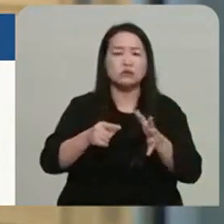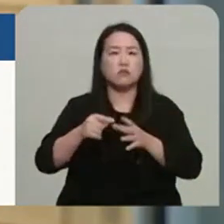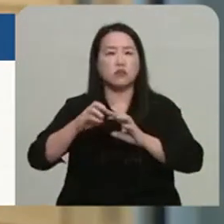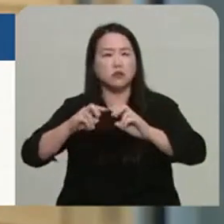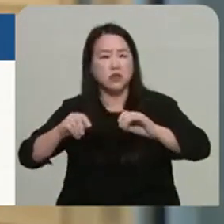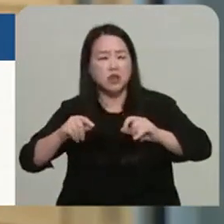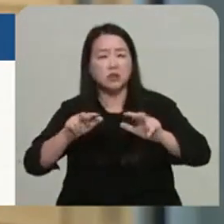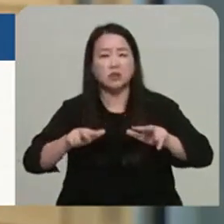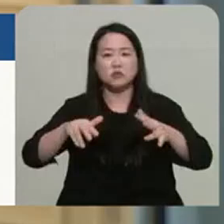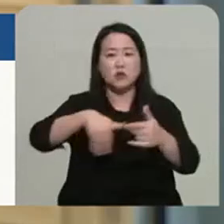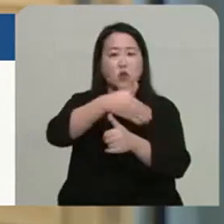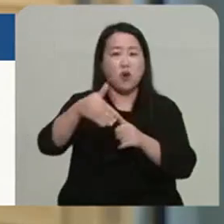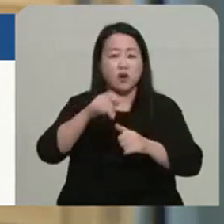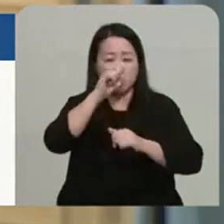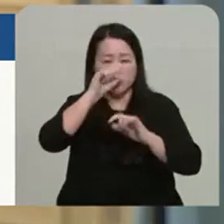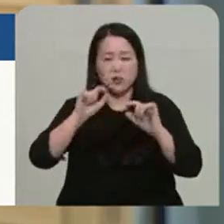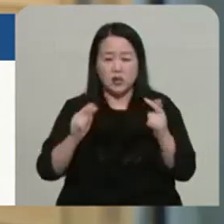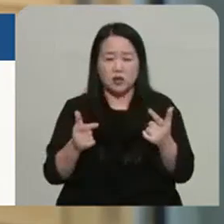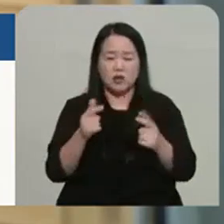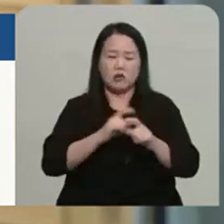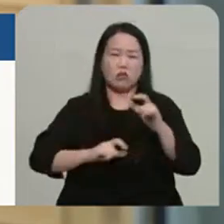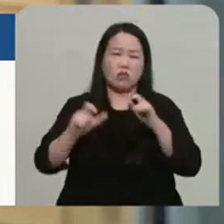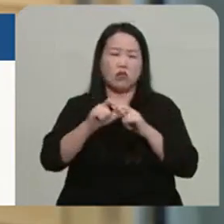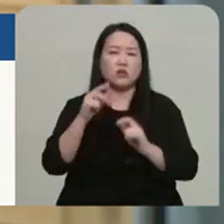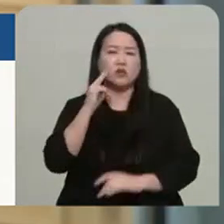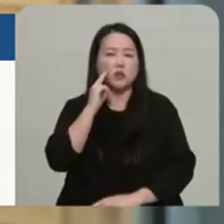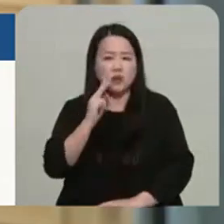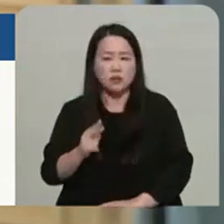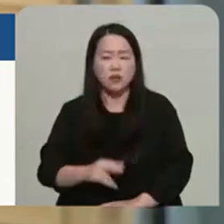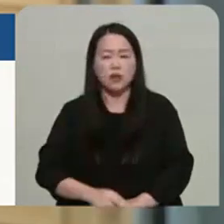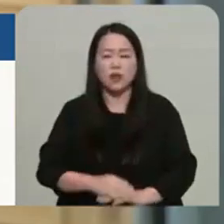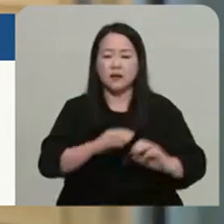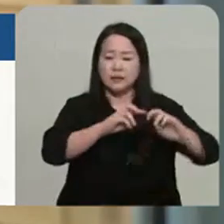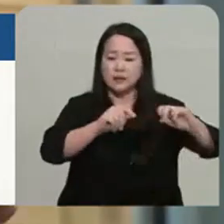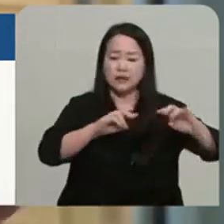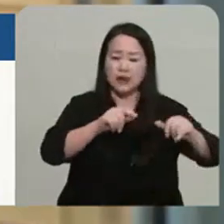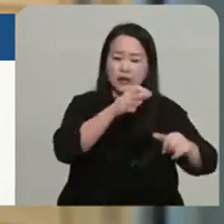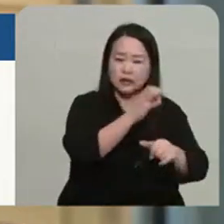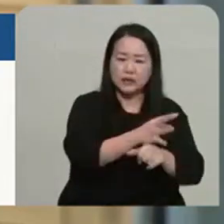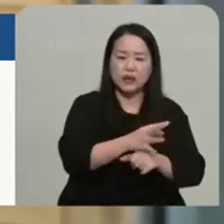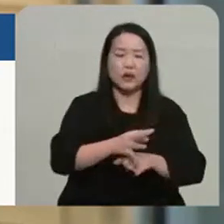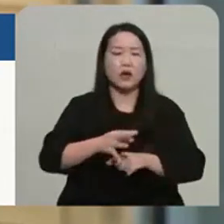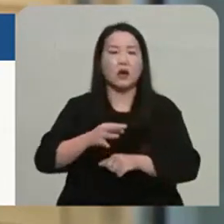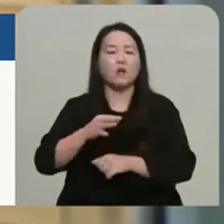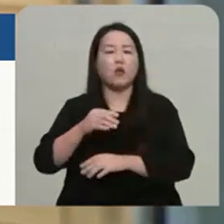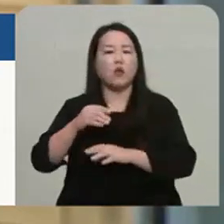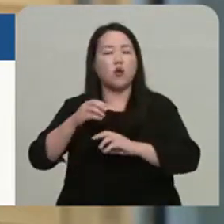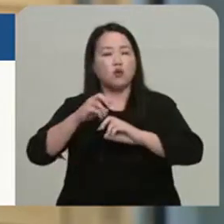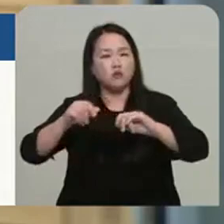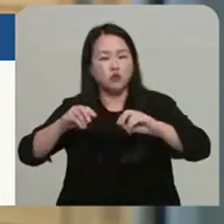개발 그걸 위한 토지 매입이라든지 부동산 pf 규모가 커져서 조금 더